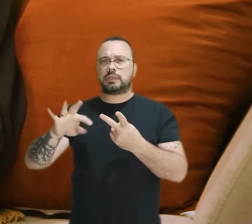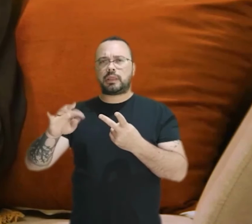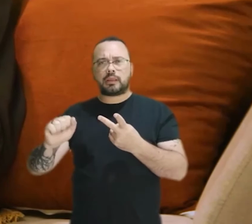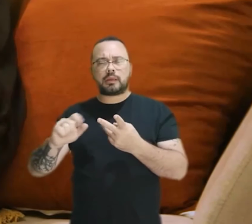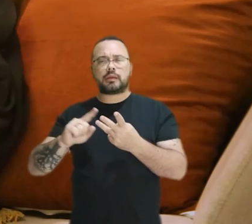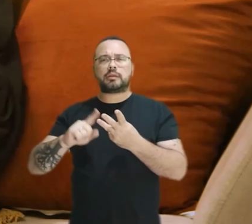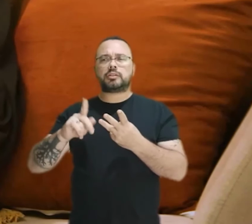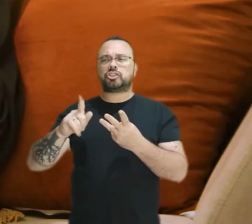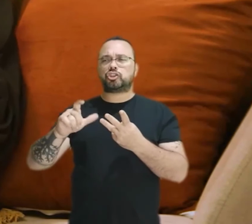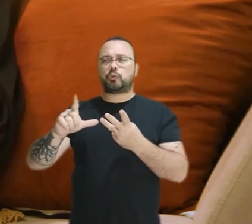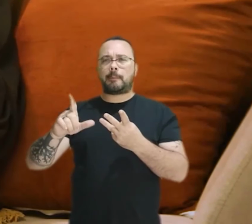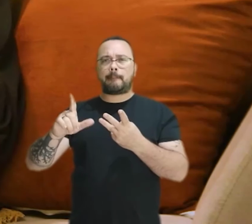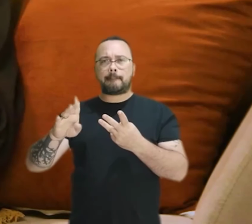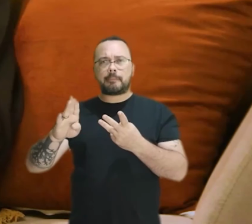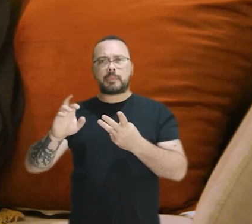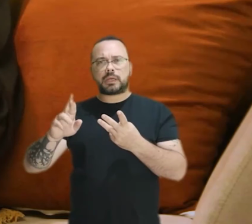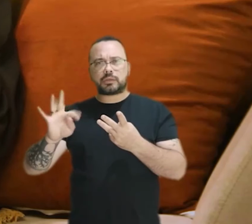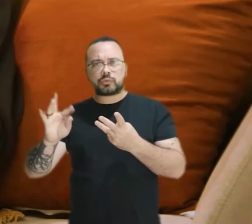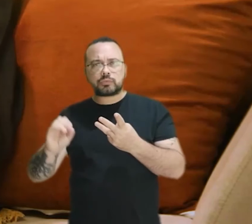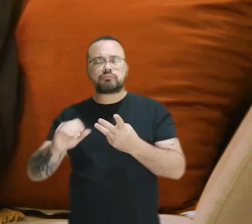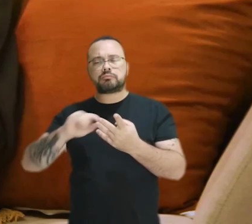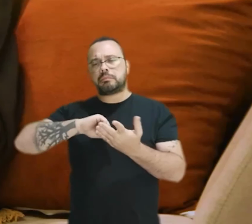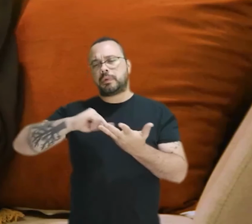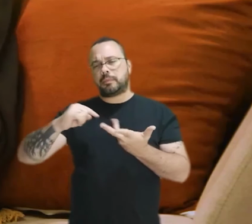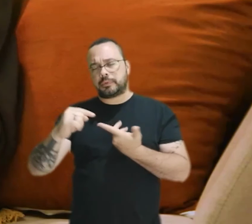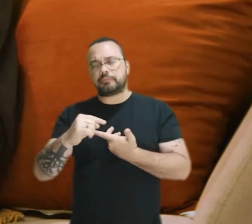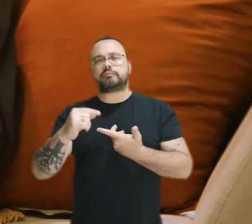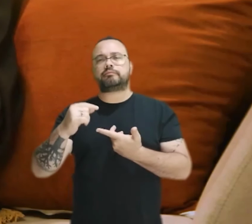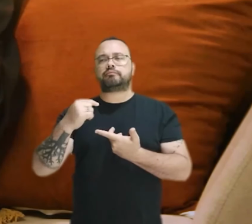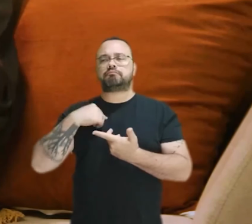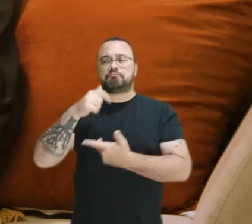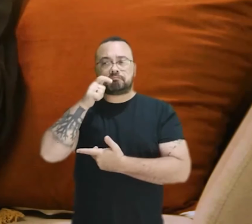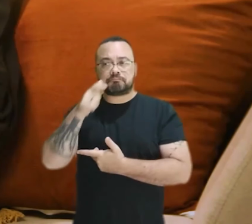e eu acho que isso despertou muito o interesse pelas palavras, e pela...